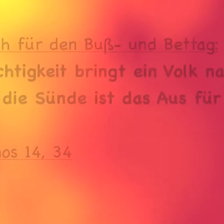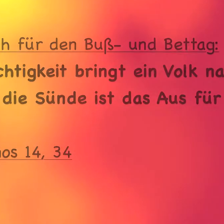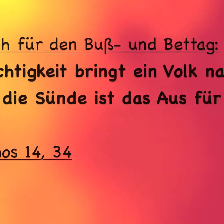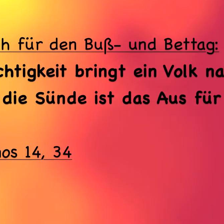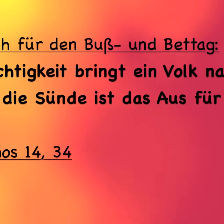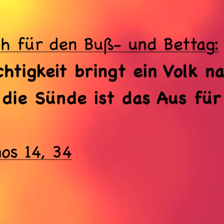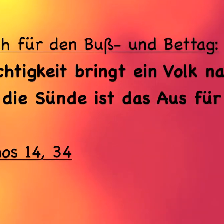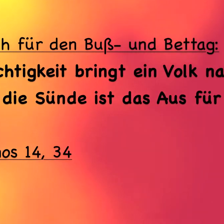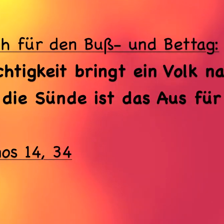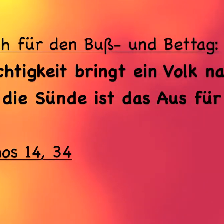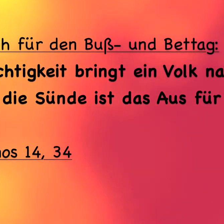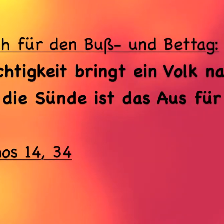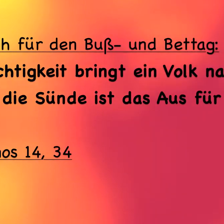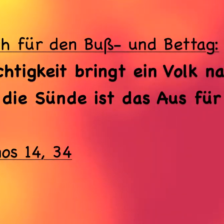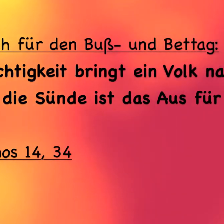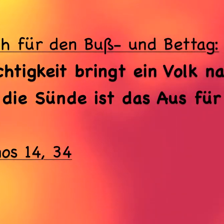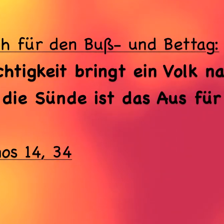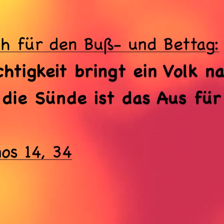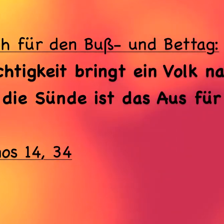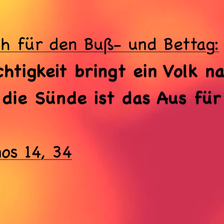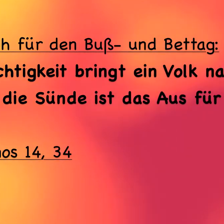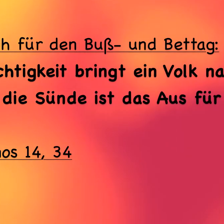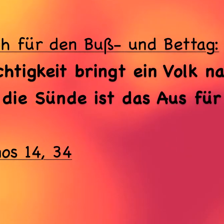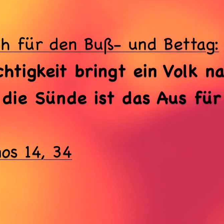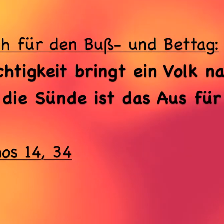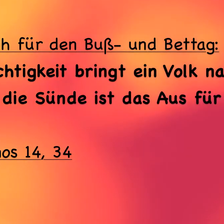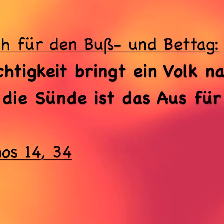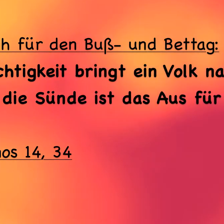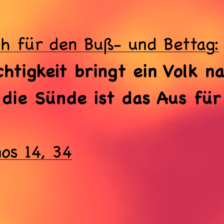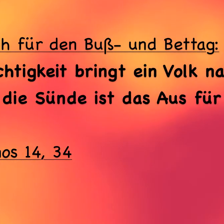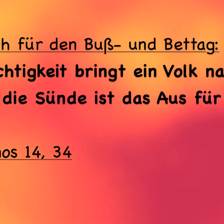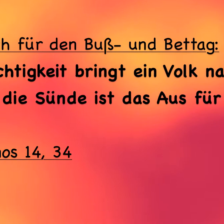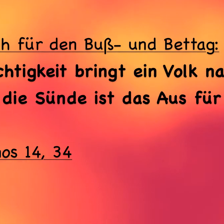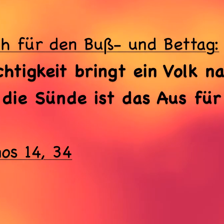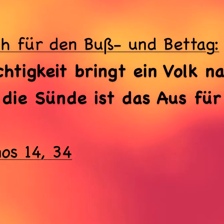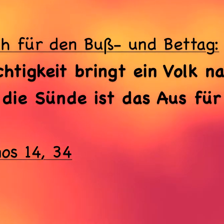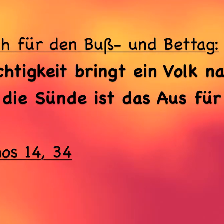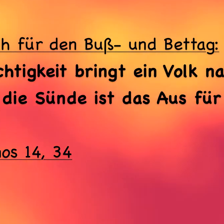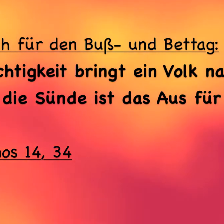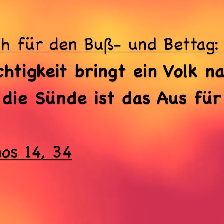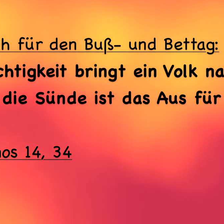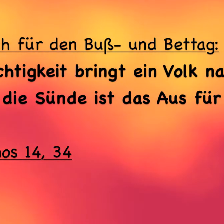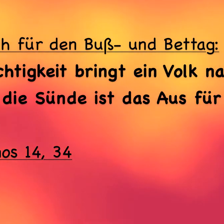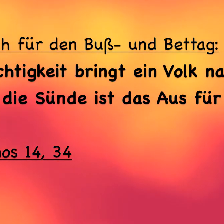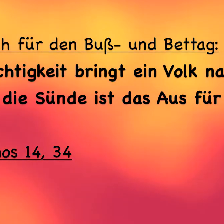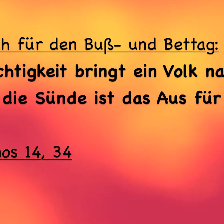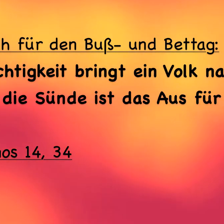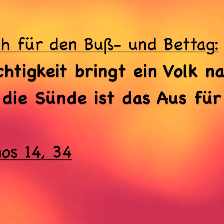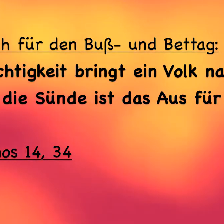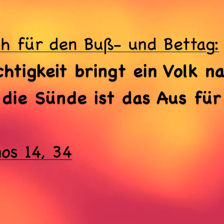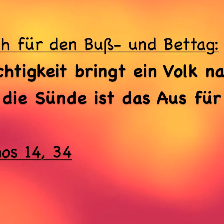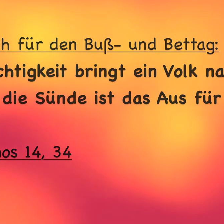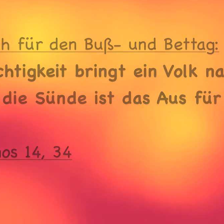Wochenspruch aus der Bibel, Sprüche Salomos 14,34